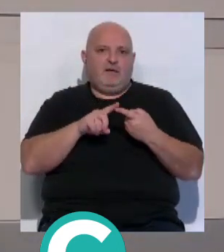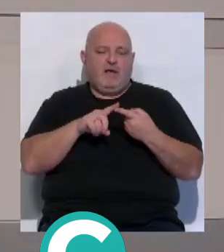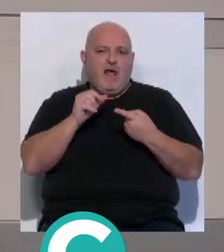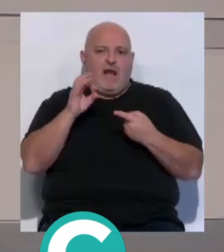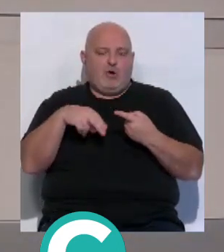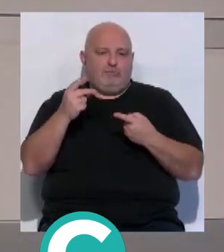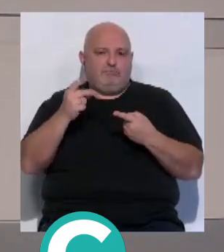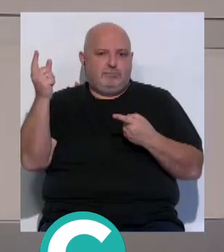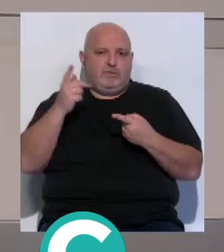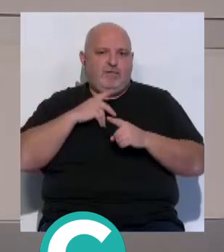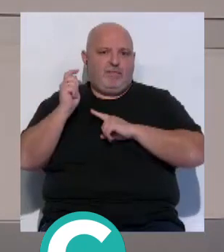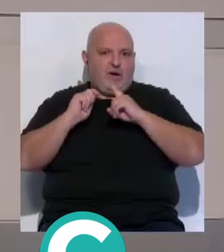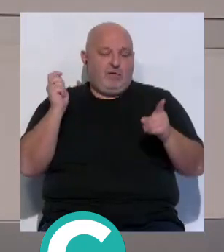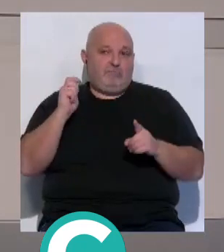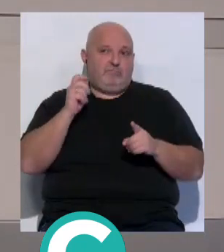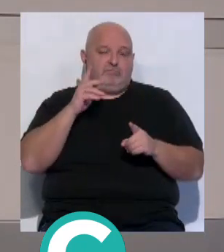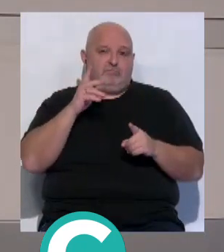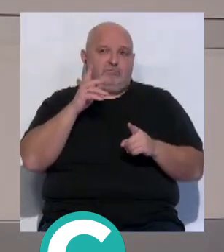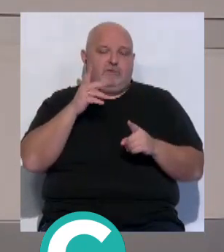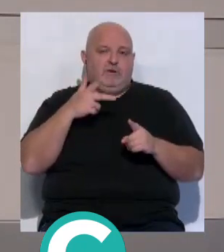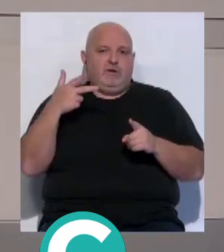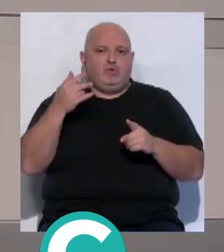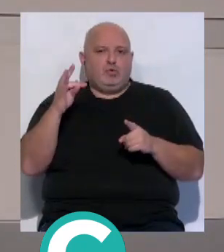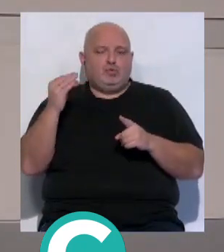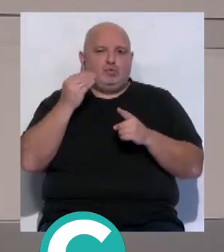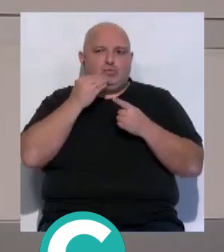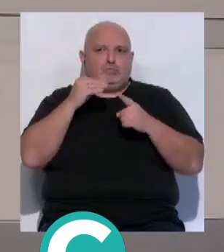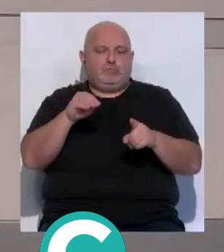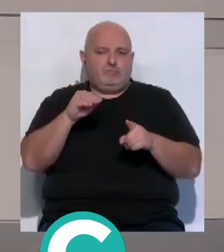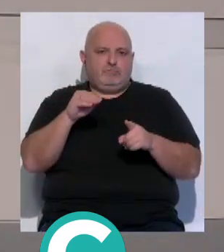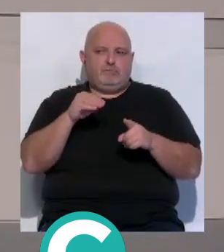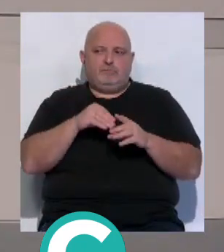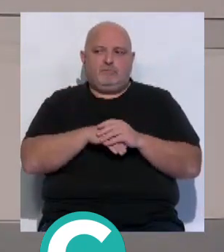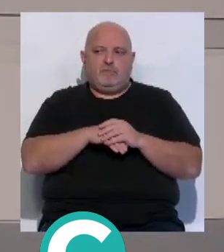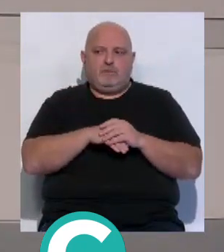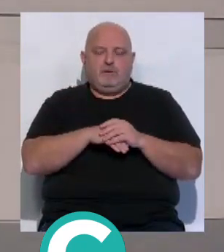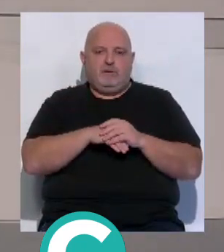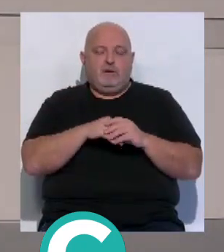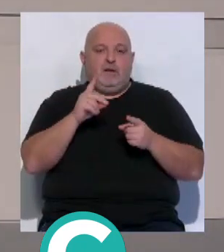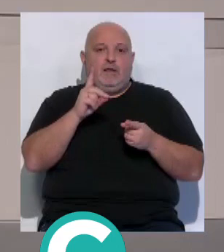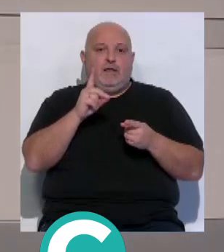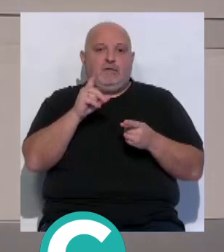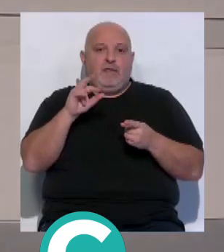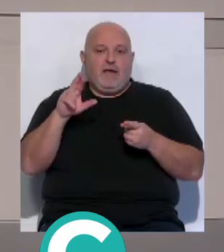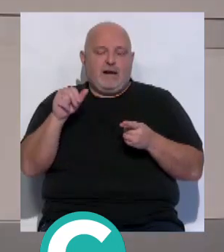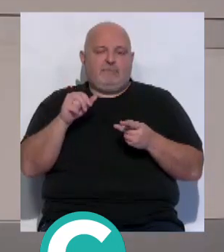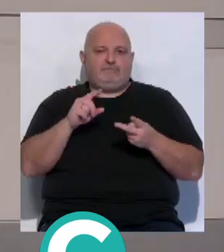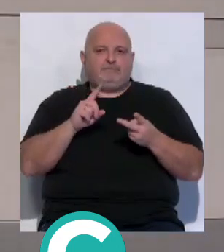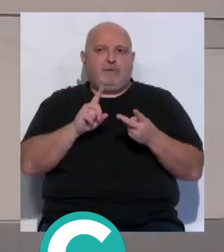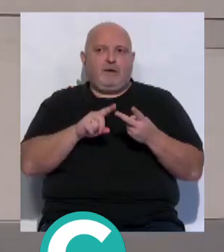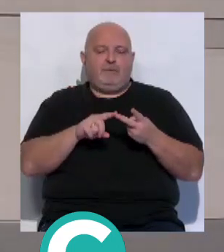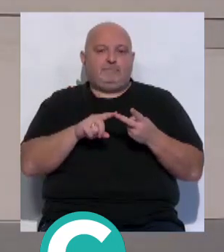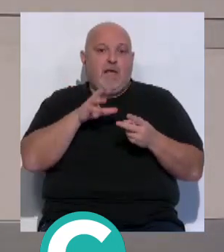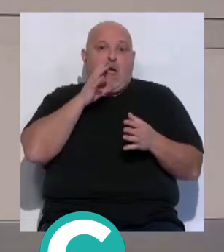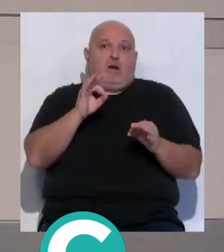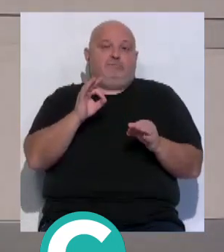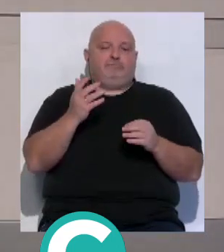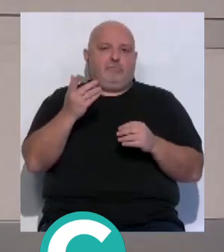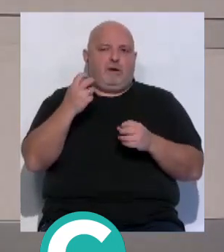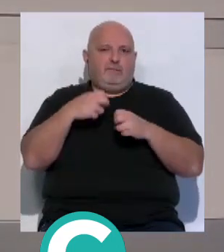Alarcón que se fue al Zaragoza pero vino Yuba en este caso di y ahora con la lesión de José